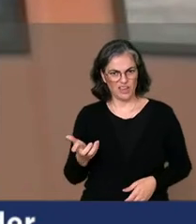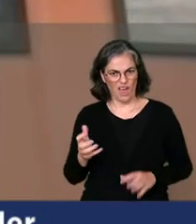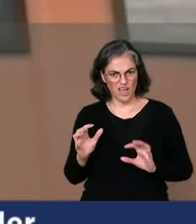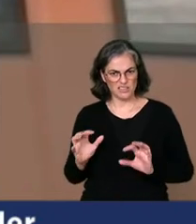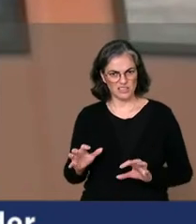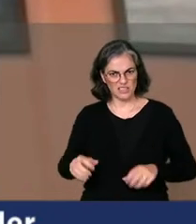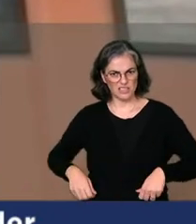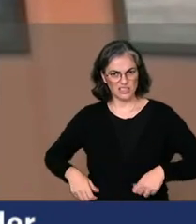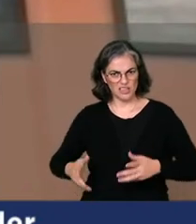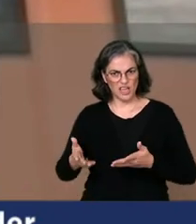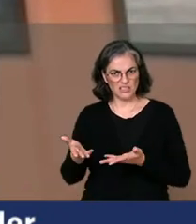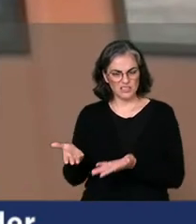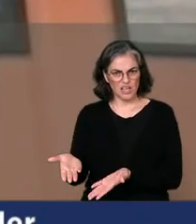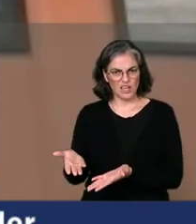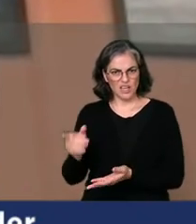SEU PLANO, É ESSE TIPO DE